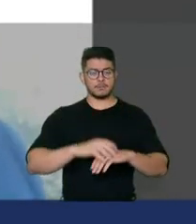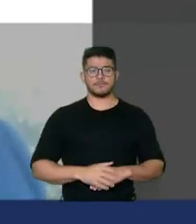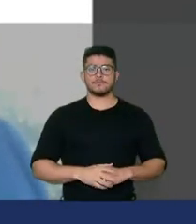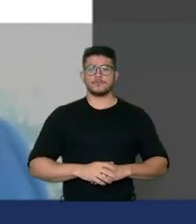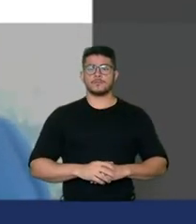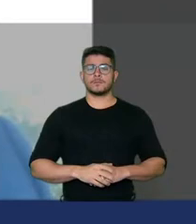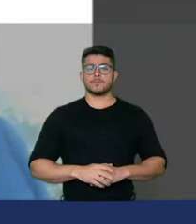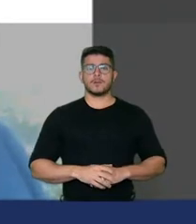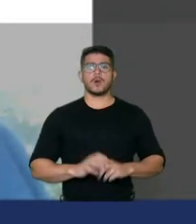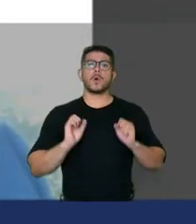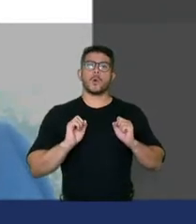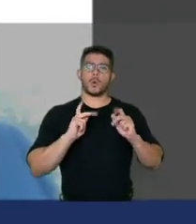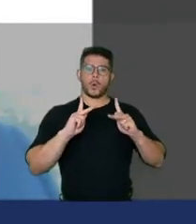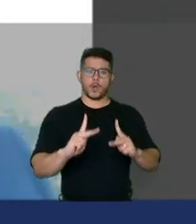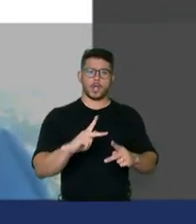NÃO ADIANTA VOTAR EM PRESIDENTE HONESTO COM UMA